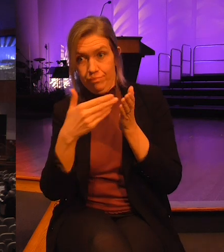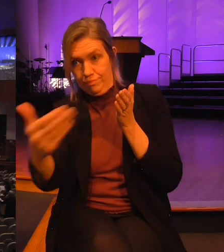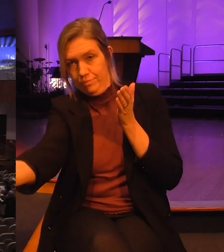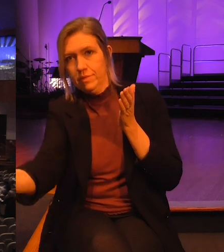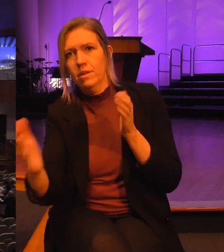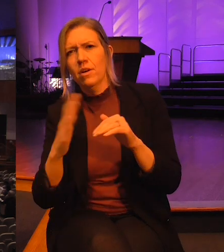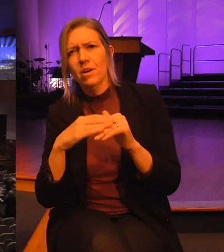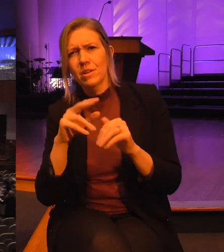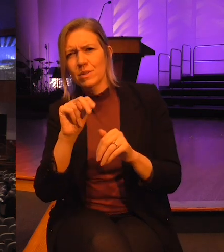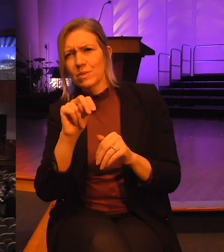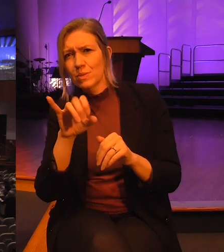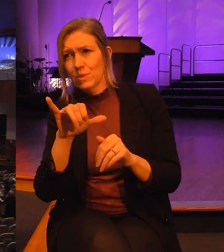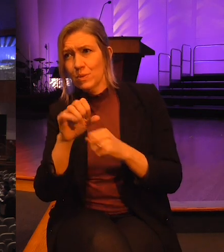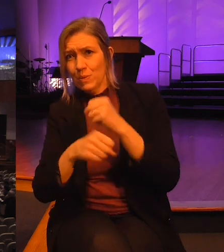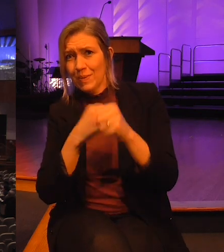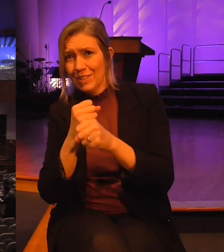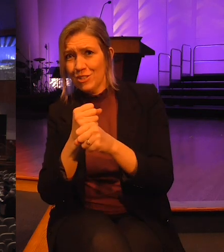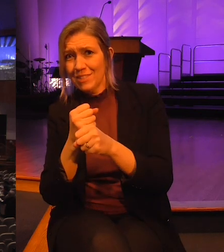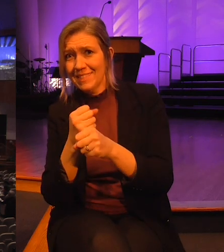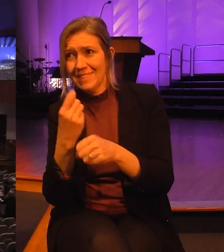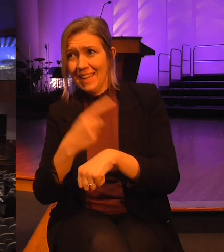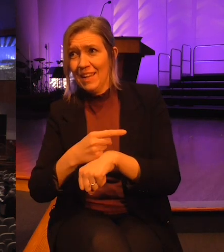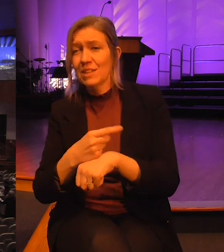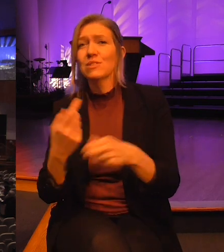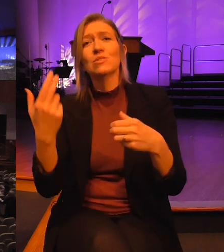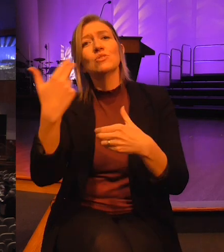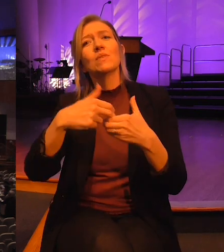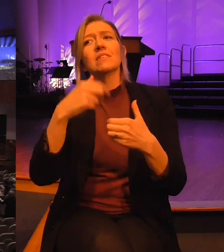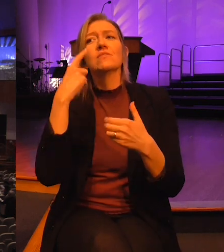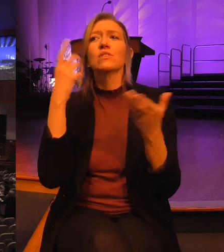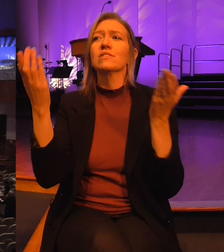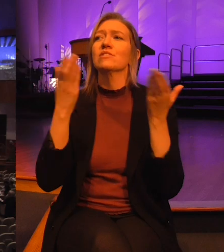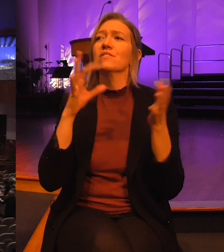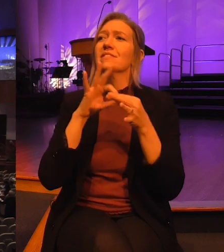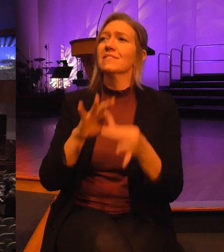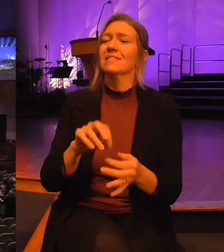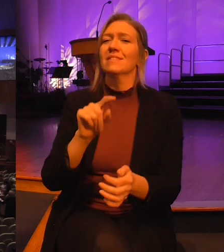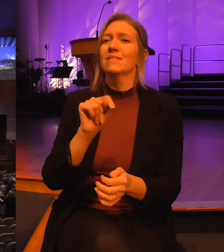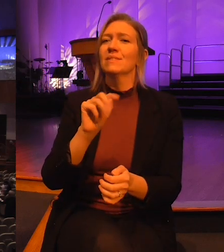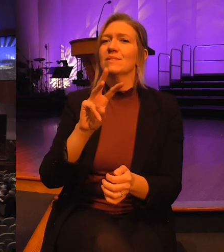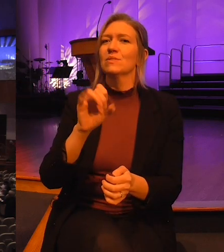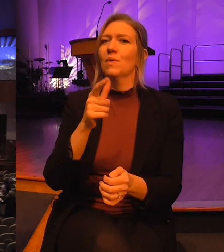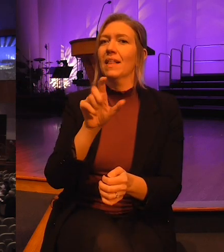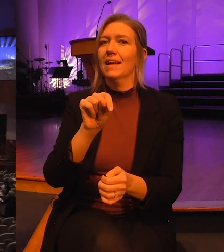Dimensión Crepuscular, empezando por Regreso a lo Básico, regresando a la Dimensión Crepuscular, ¿qué hago que lleve a una